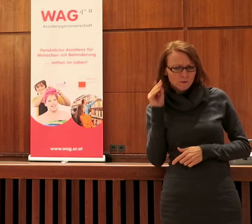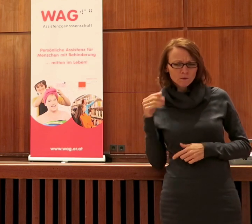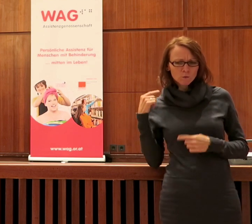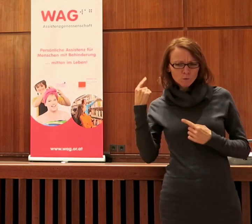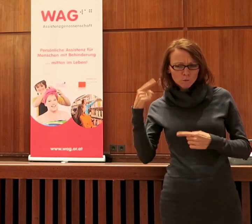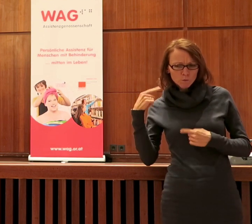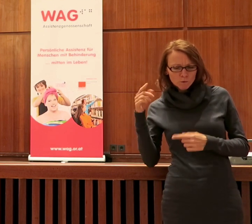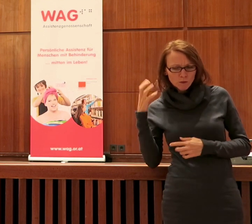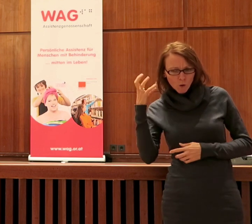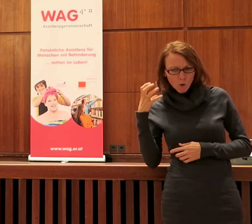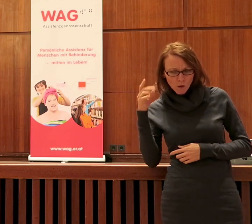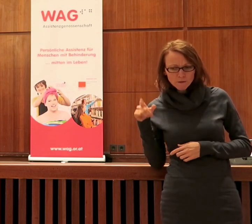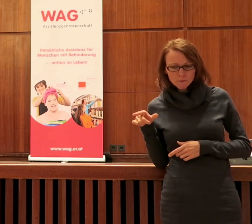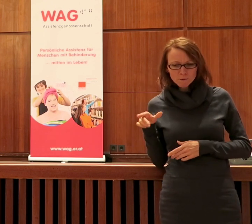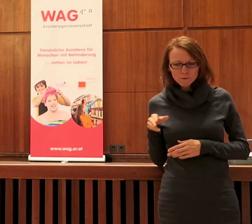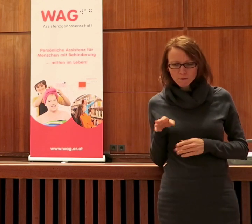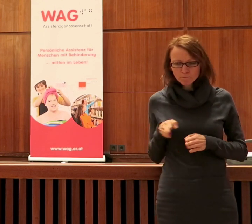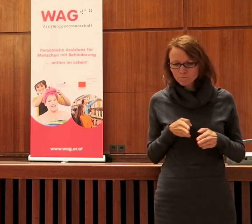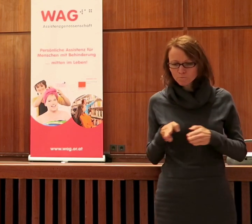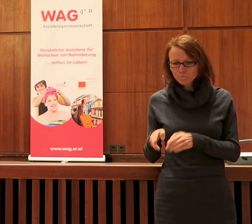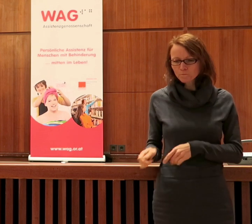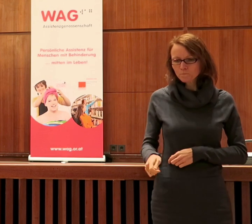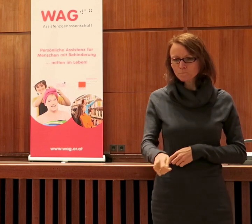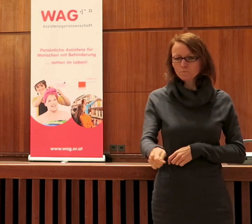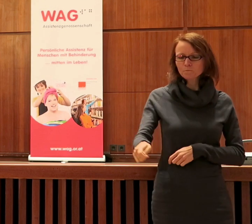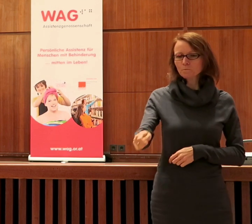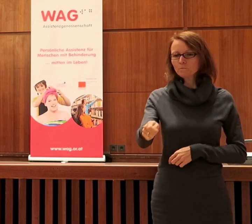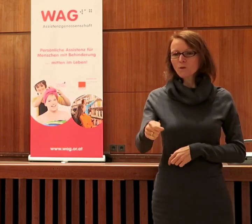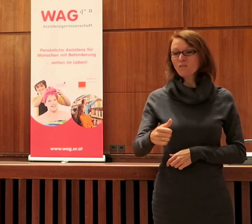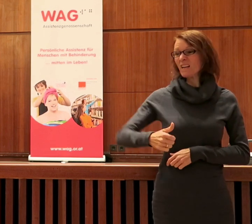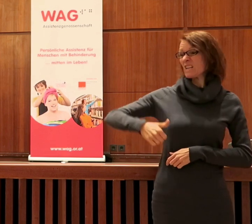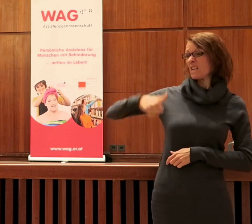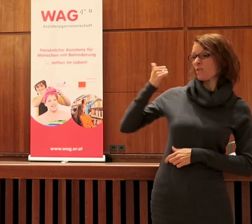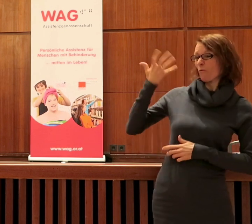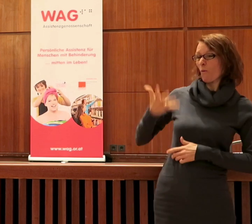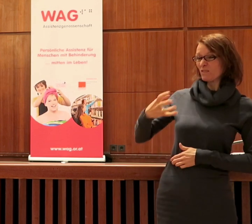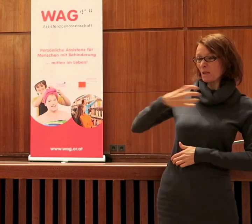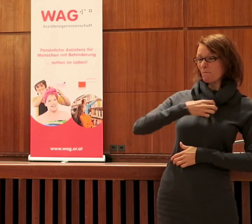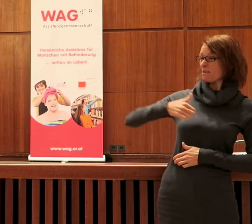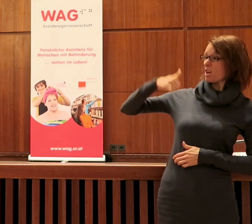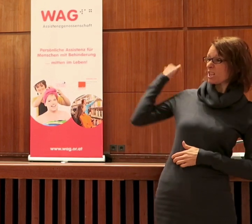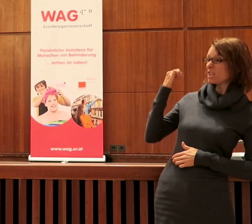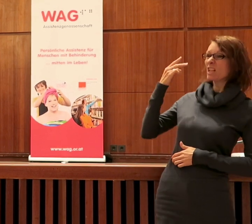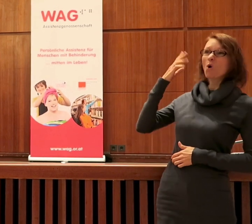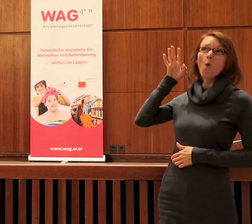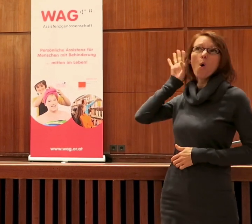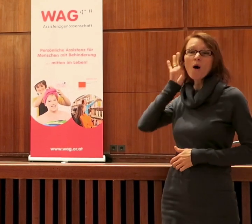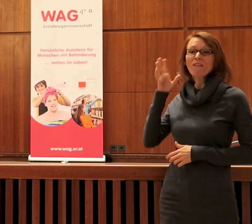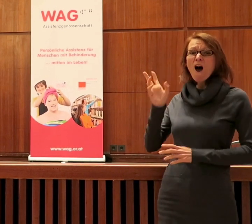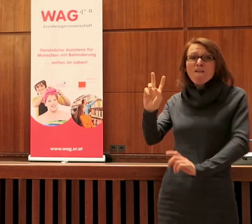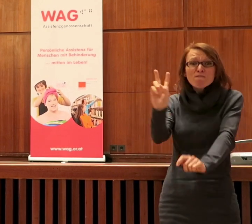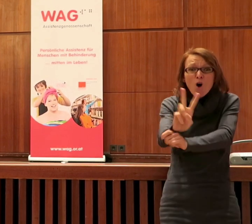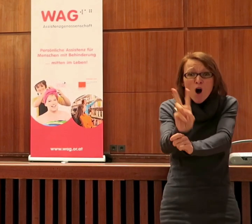zur Rolltreppe einzupendeln. Auf einmal hört man 50m von hinten: "Vorsicht!!! Eine Rolltreppe!!!"